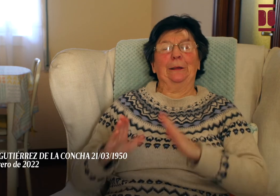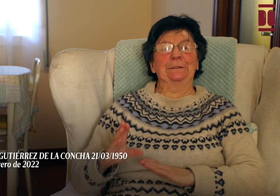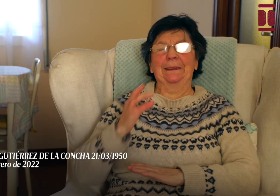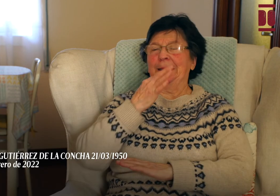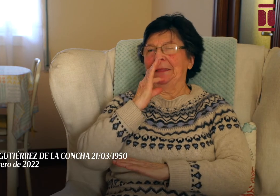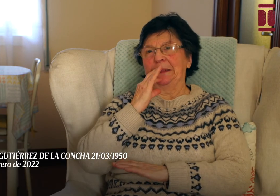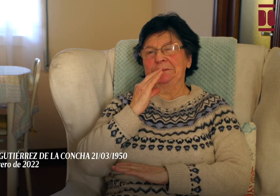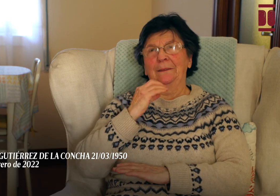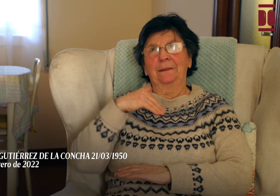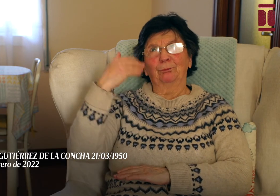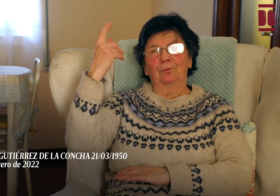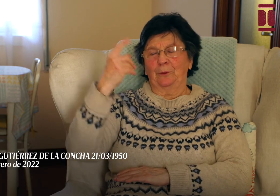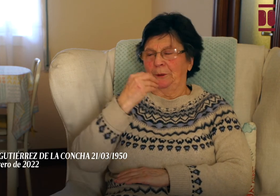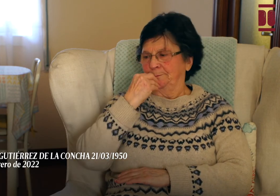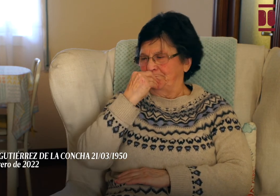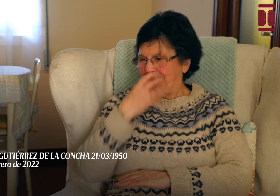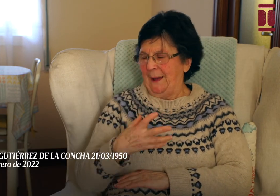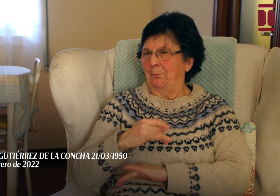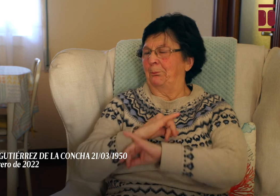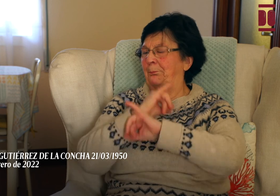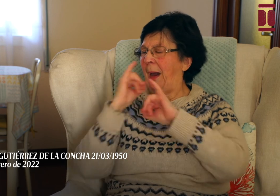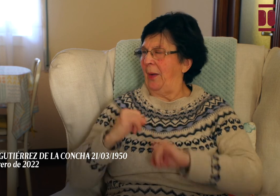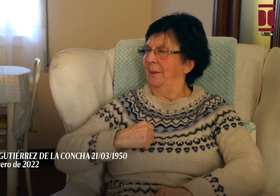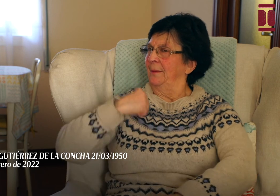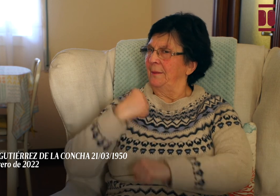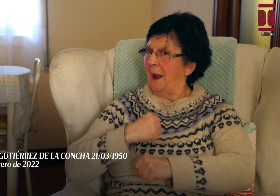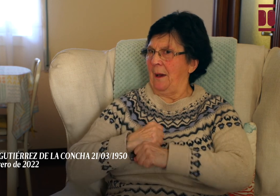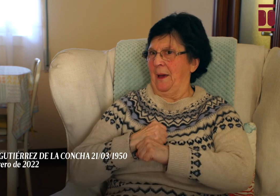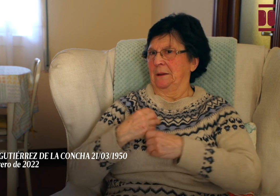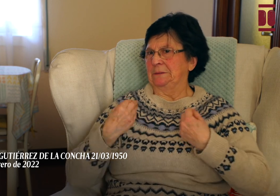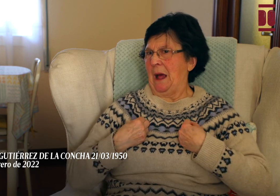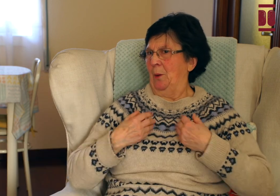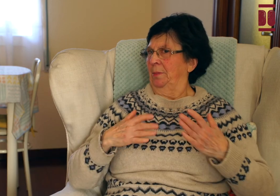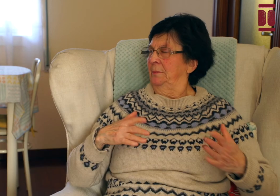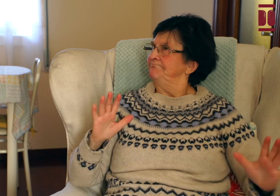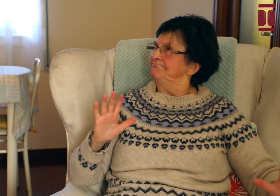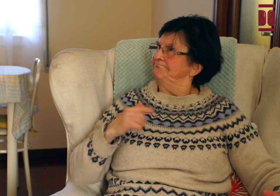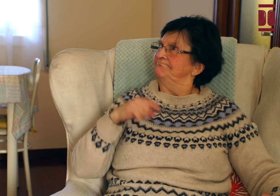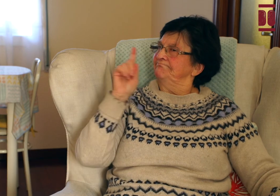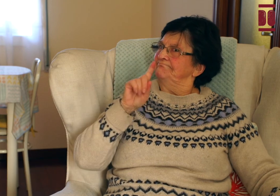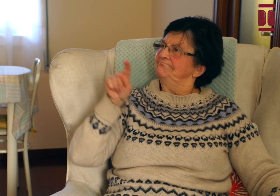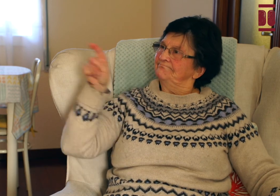lo que quiero es que mis hijos y mis nietas estén bien en el futuro, que tengan paz, trabajo, salud. Pienso en qué les deparará el